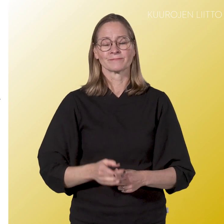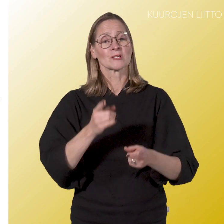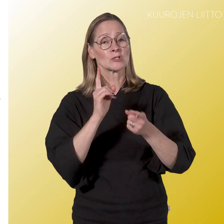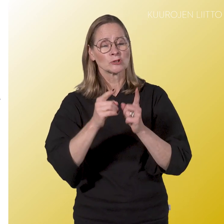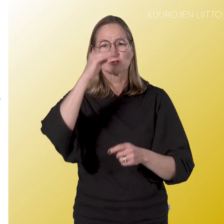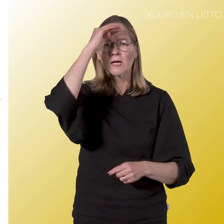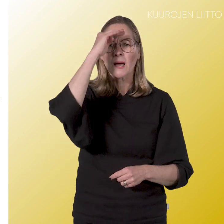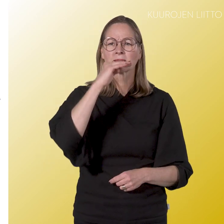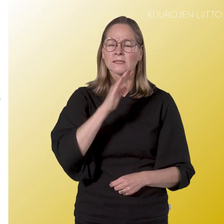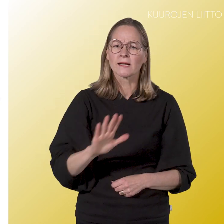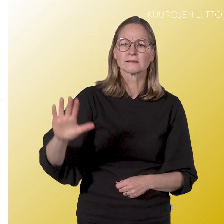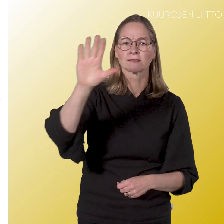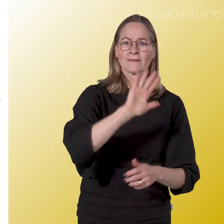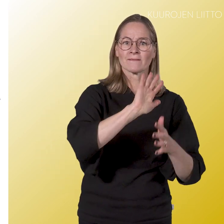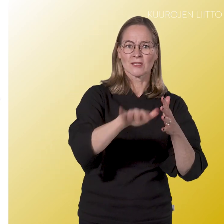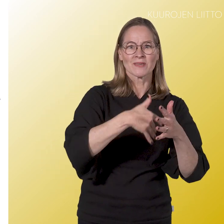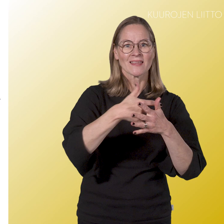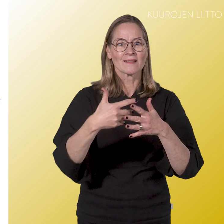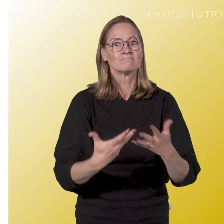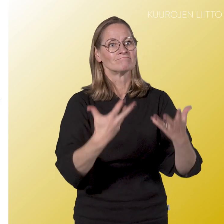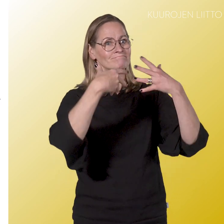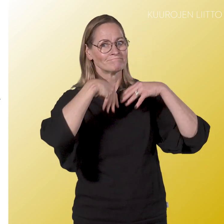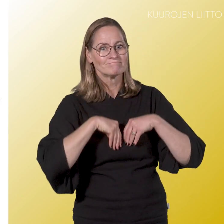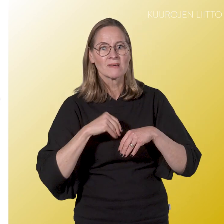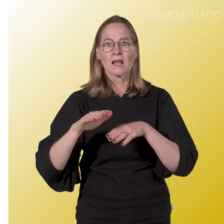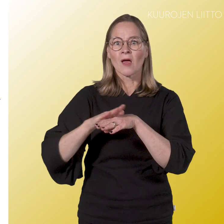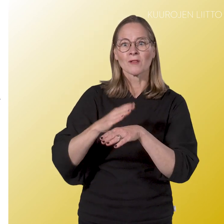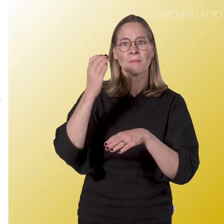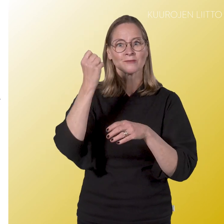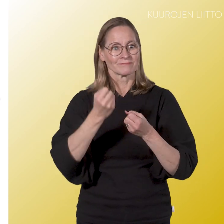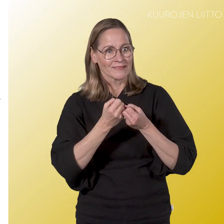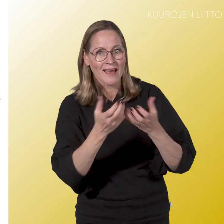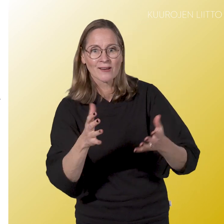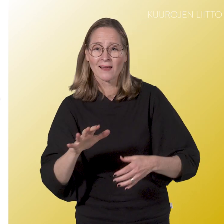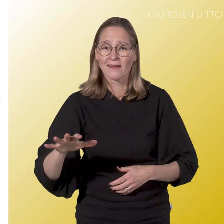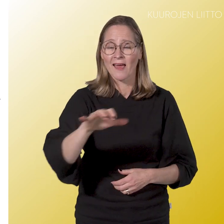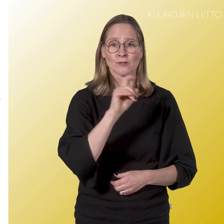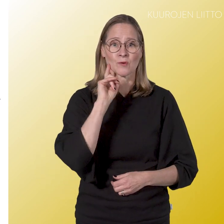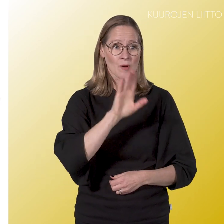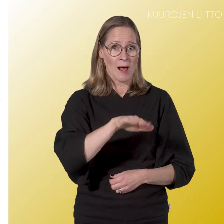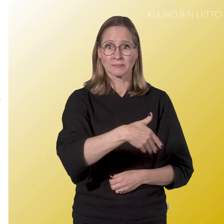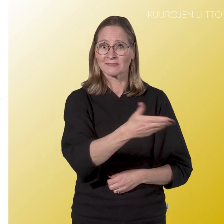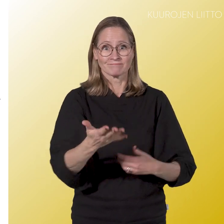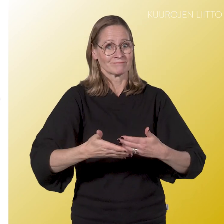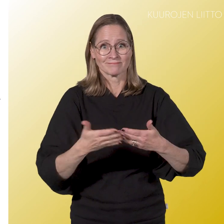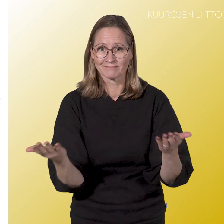Jos mahdollisuutta kansallisten viittomakielten omaksumiseen ja käyttöön ei tarjota kaikille kuuroille lapsille, -